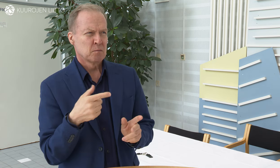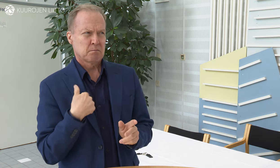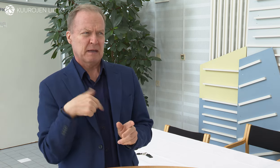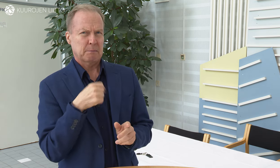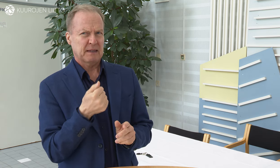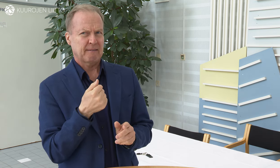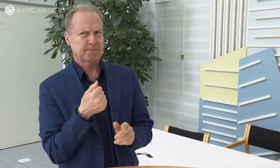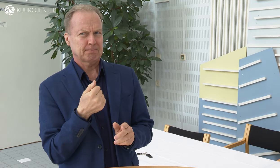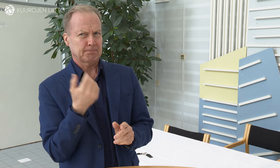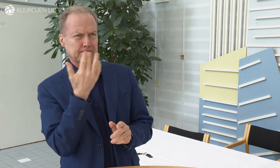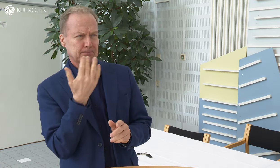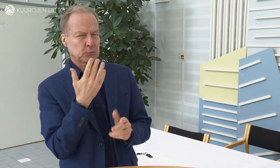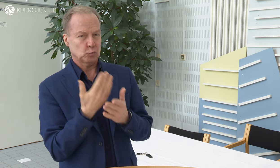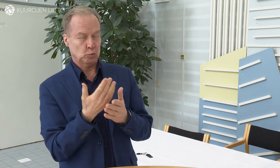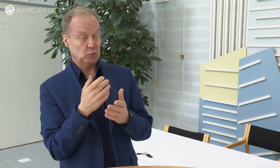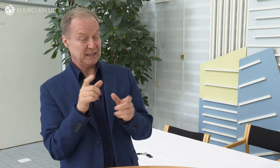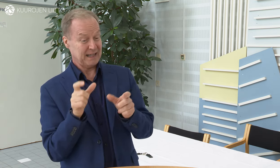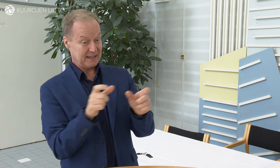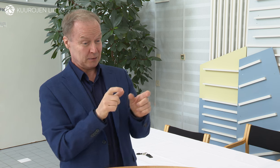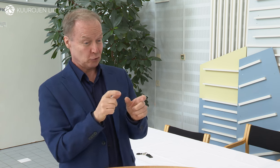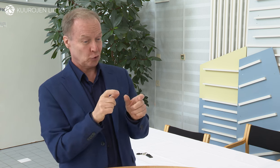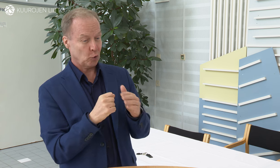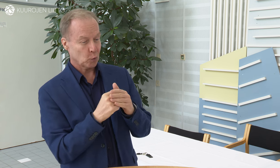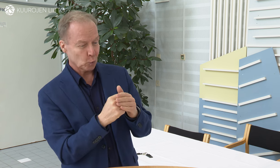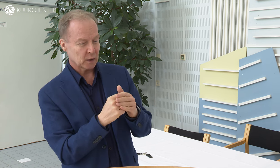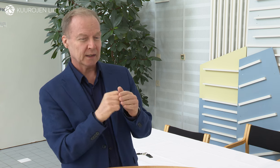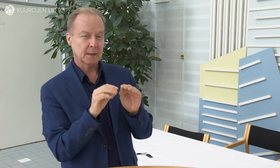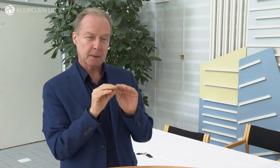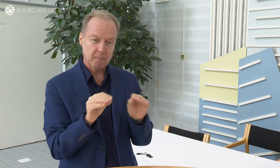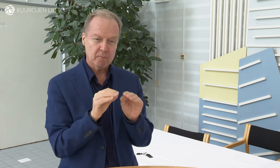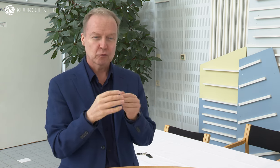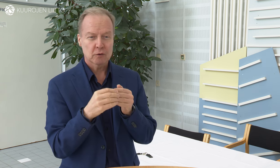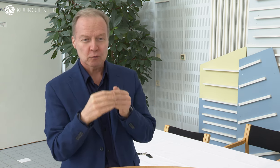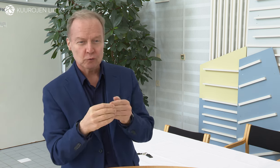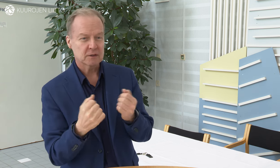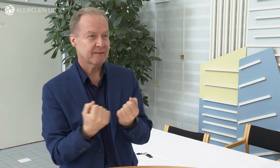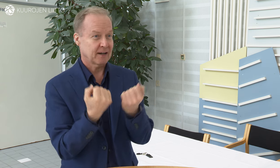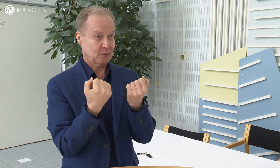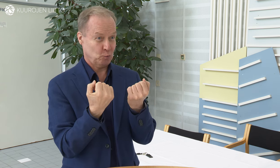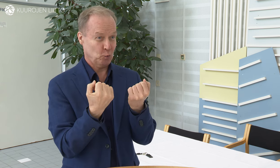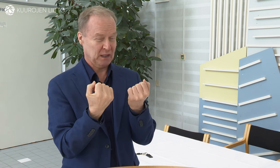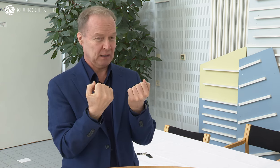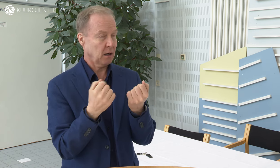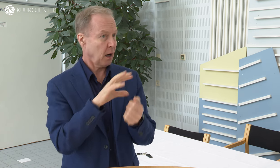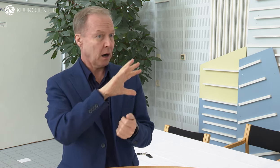Meidän pitää pysähtyä pohtimaan, sillä järjestöjen tarjoama tuki, neuvonta, ohjaus ja vertaistuki -